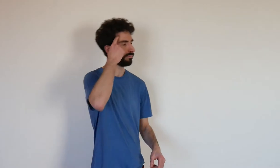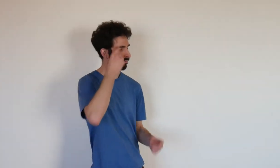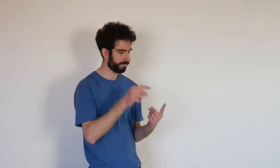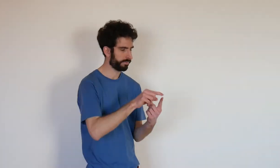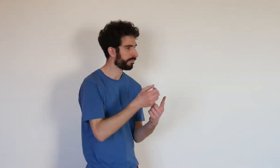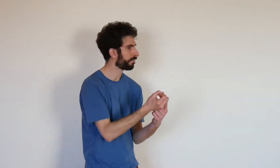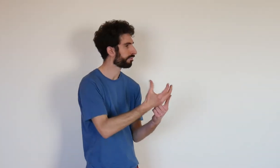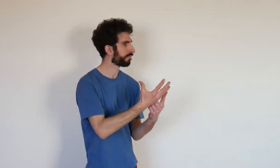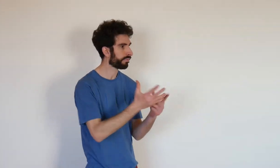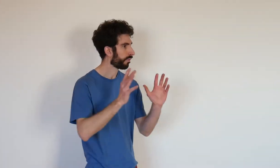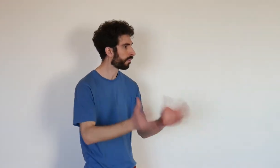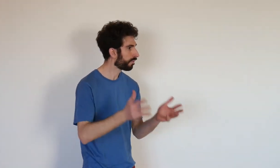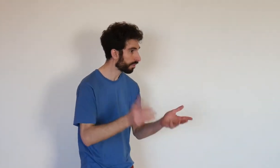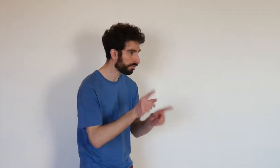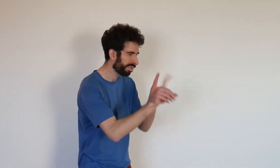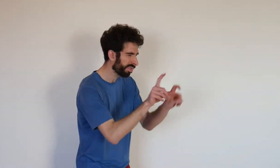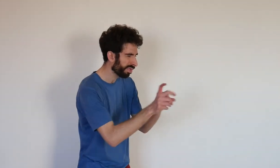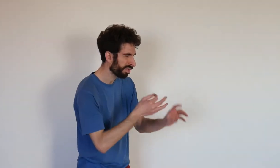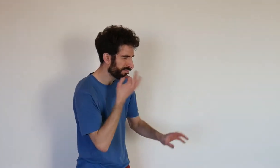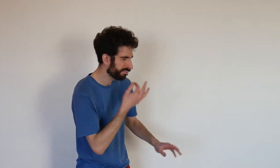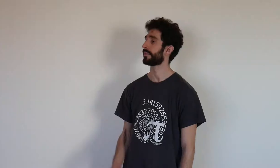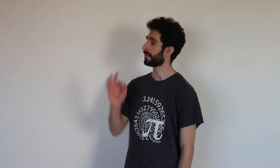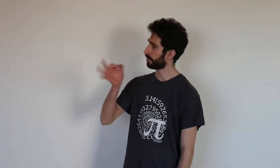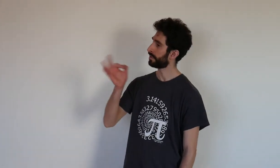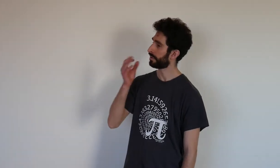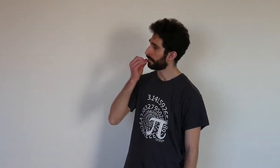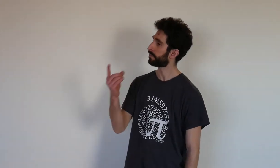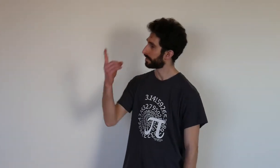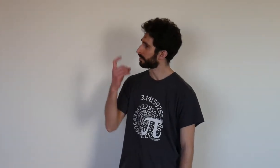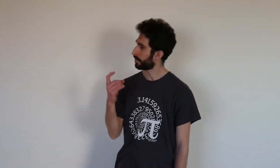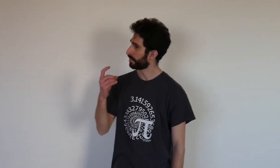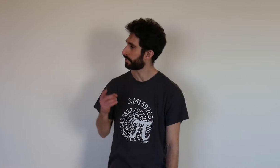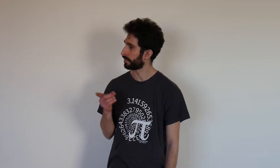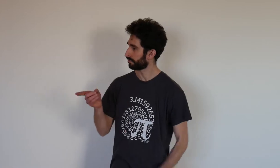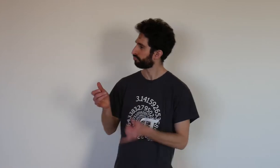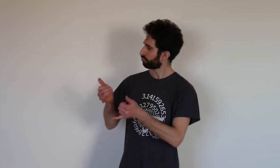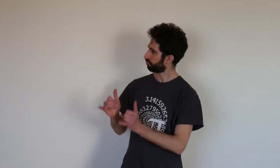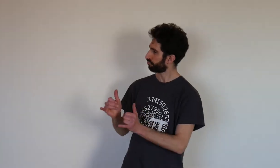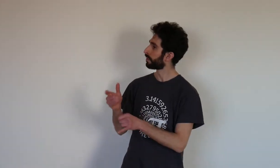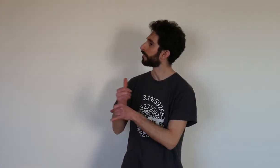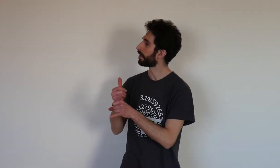Je me suis alors demandé comment se forment les empreintes digitales ? Oui, c'est une bonne question. Assieds-toi.